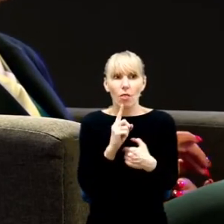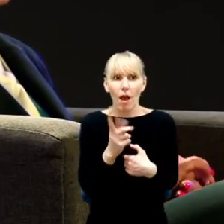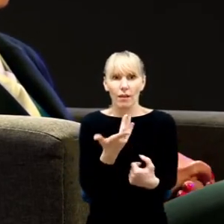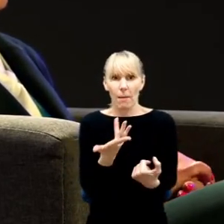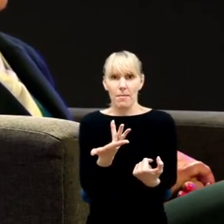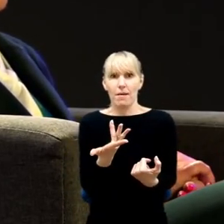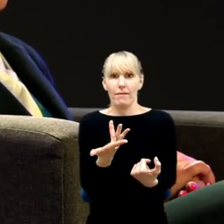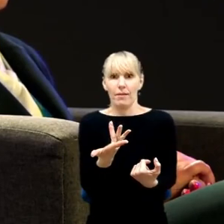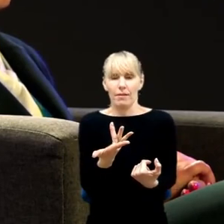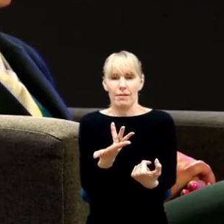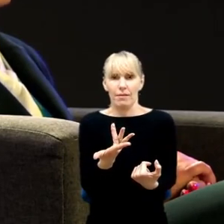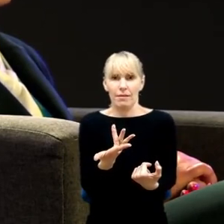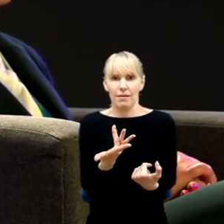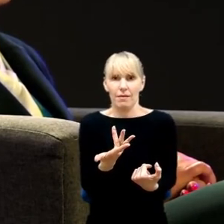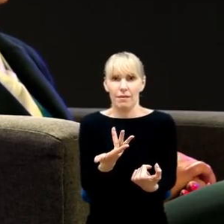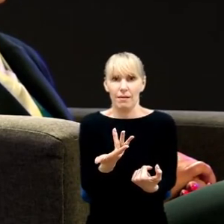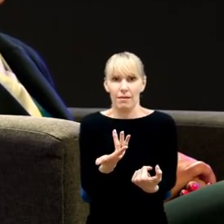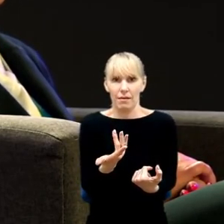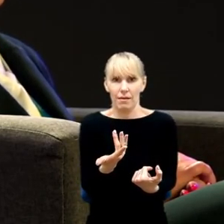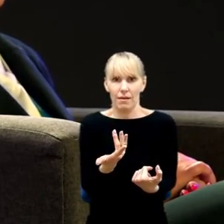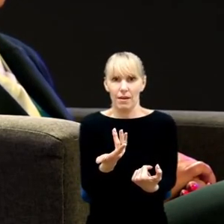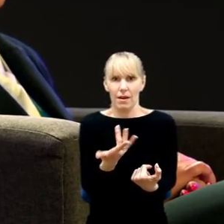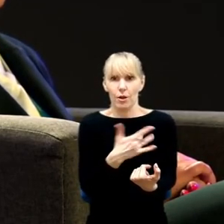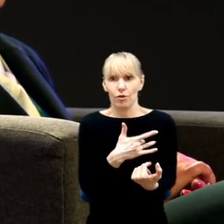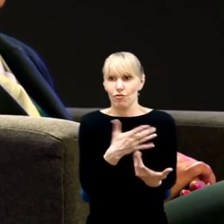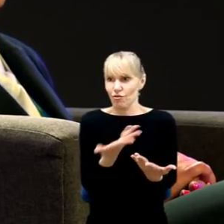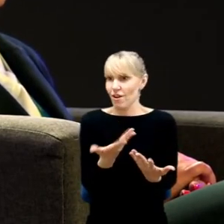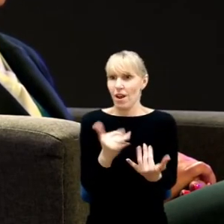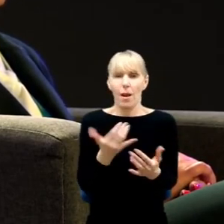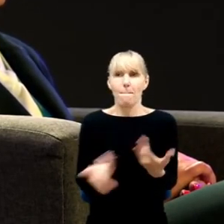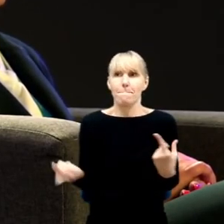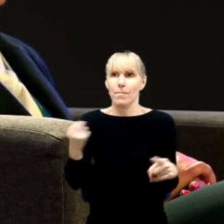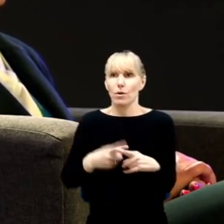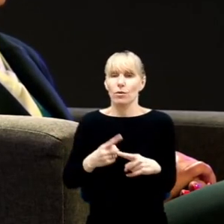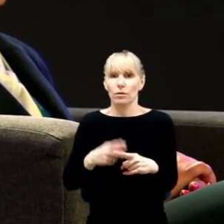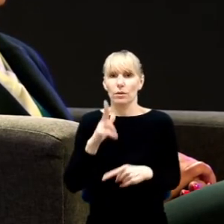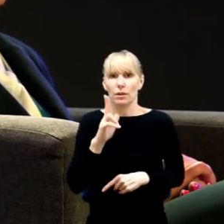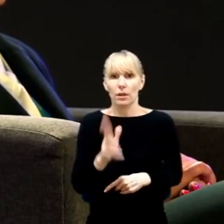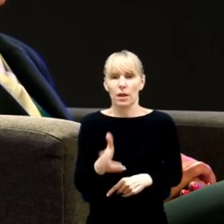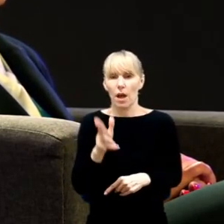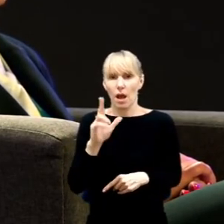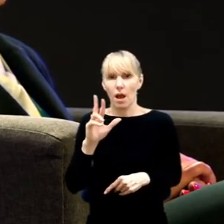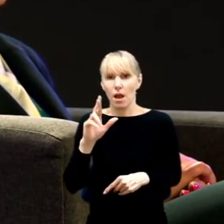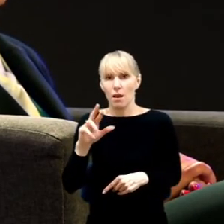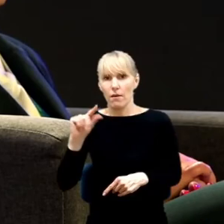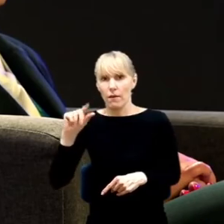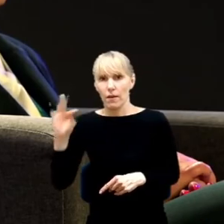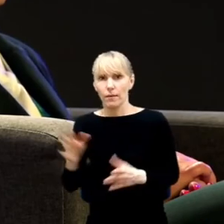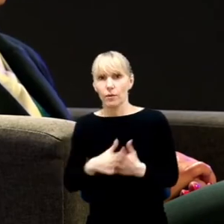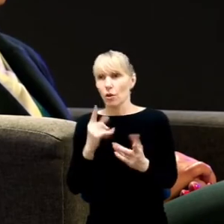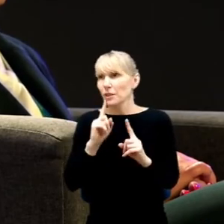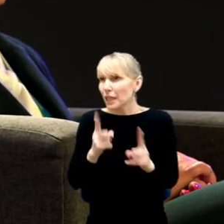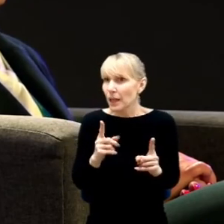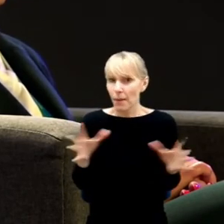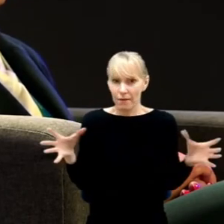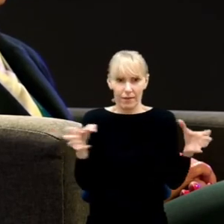bo to jest w sumie plus KFM to jeszcze 60%, 90% dofinansowania budynku komunalnego.